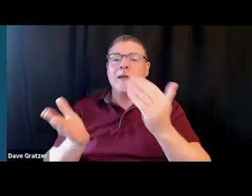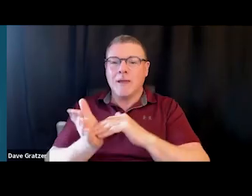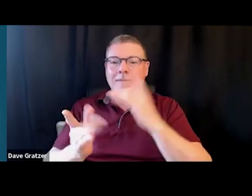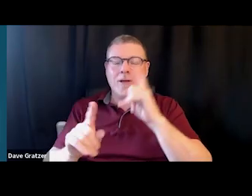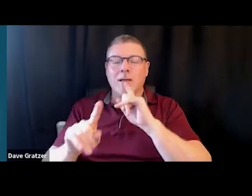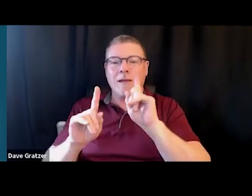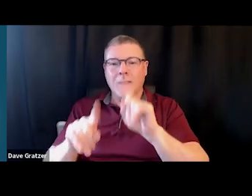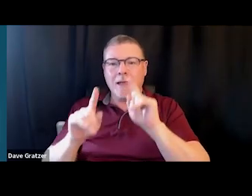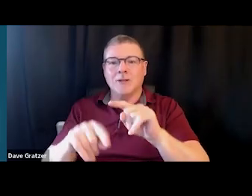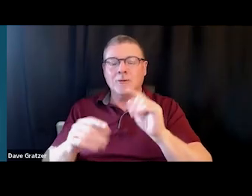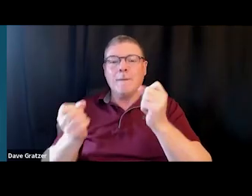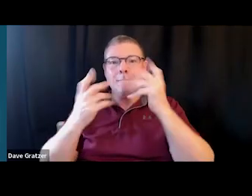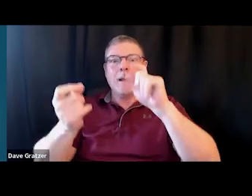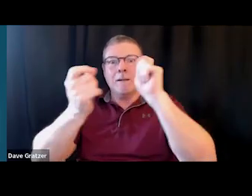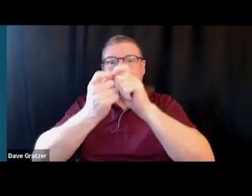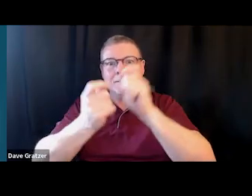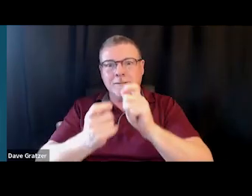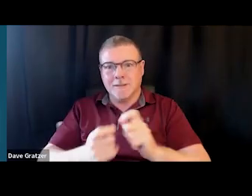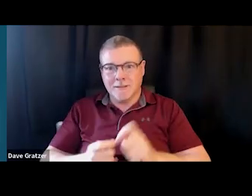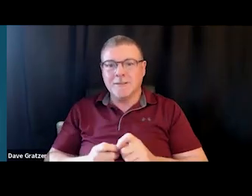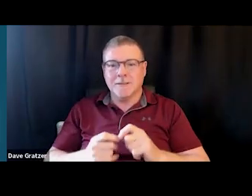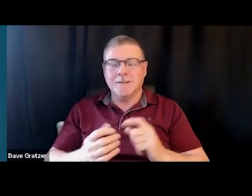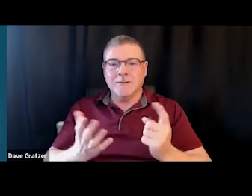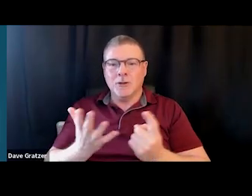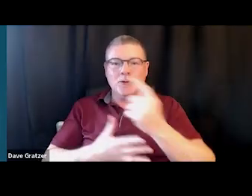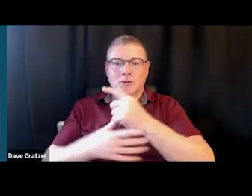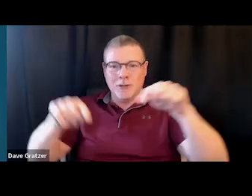tantas preguntas detalladas a lo largo del seminario web.